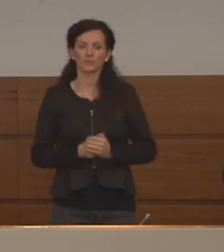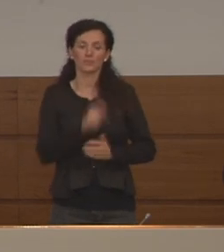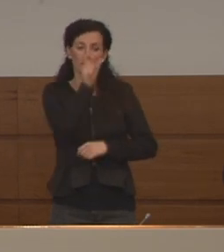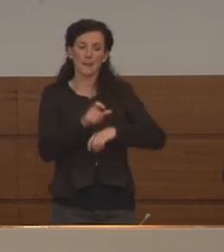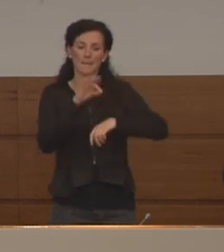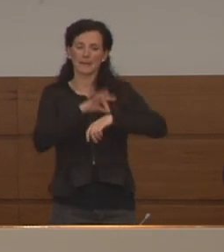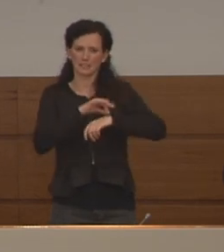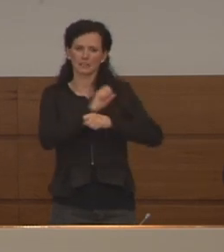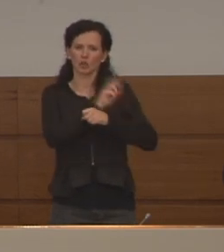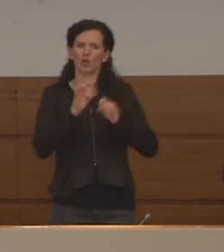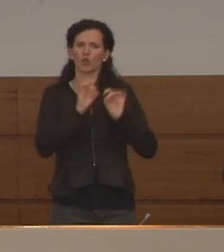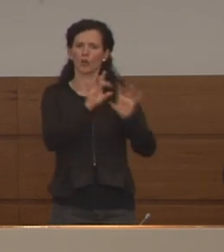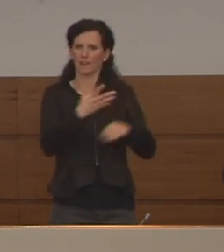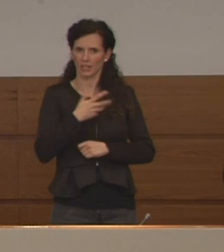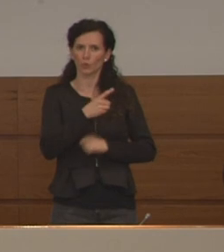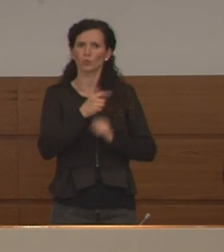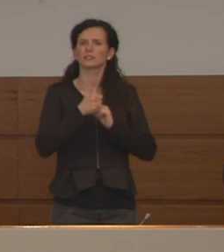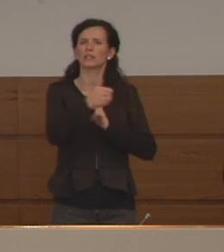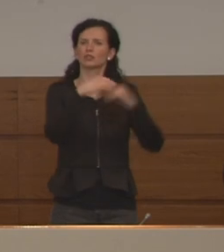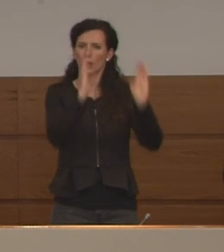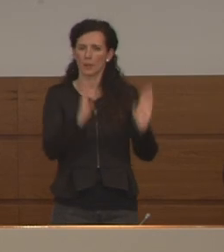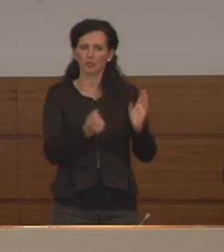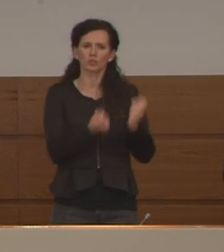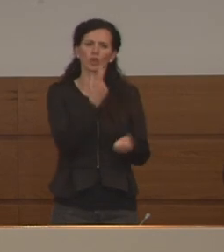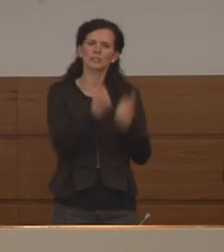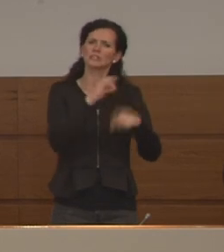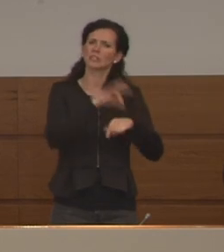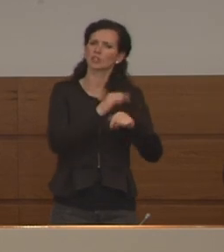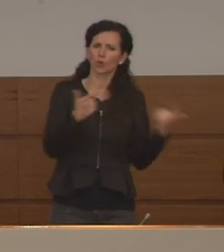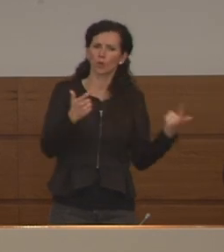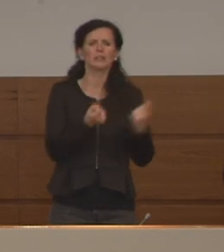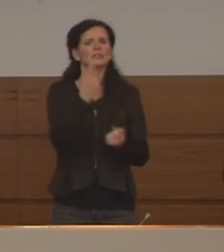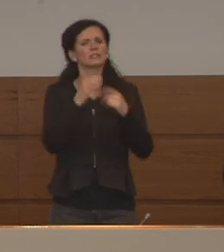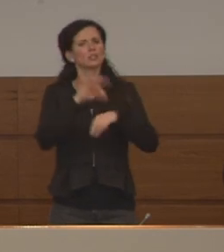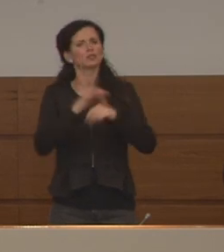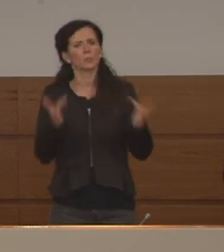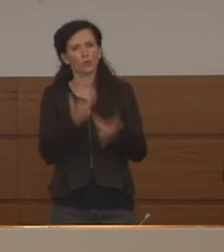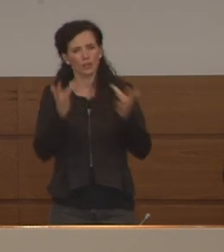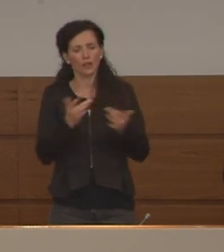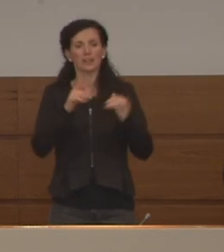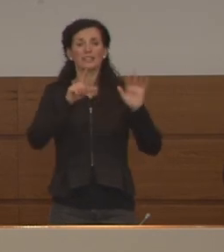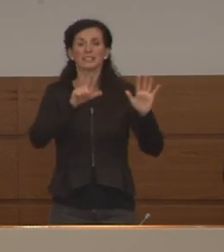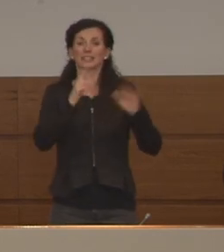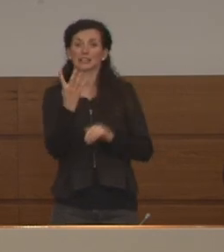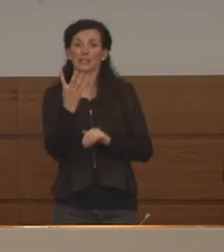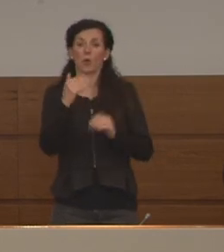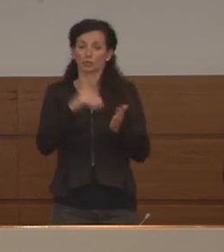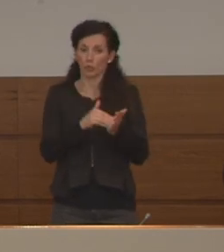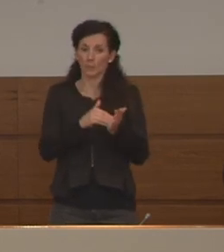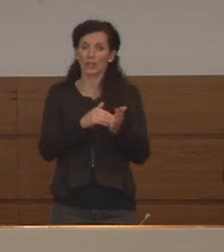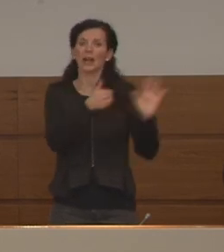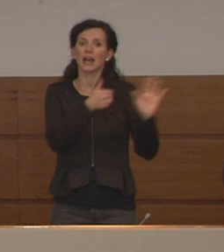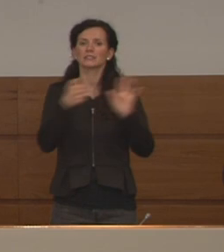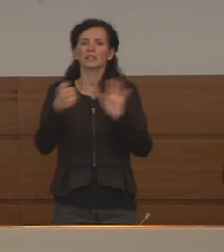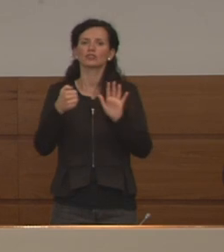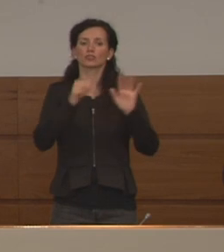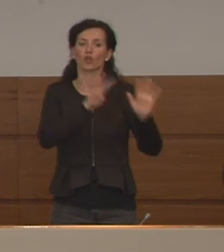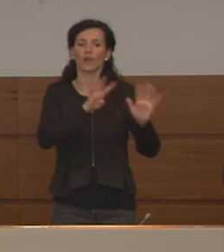sono in isolamento senza sintomi o con sintomi lievi e sono pari al 74.696,